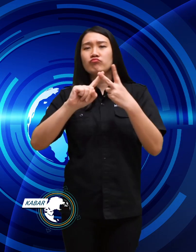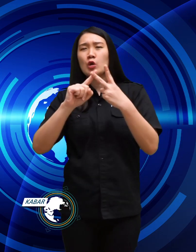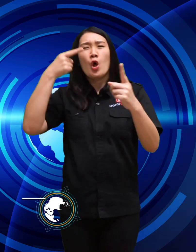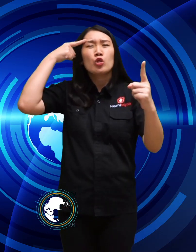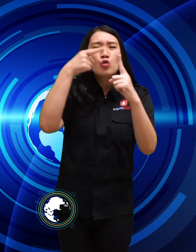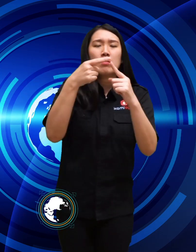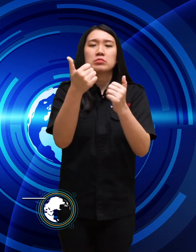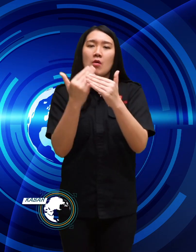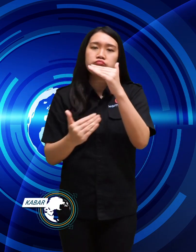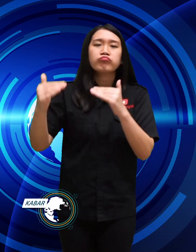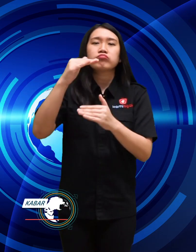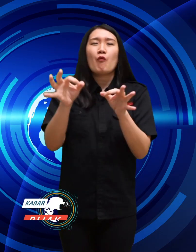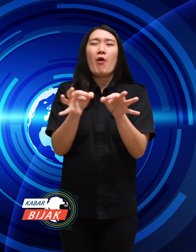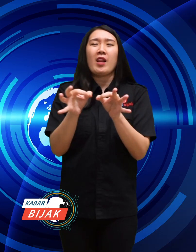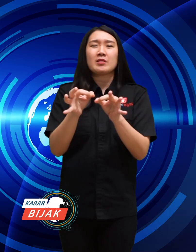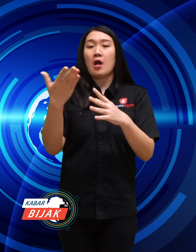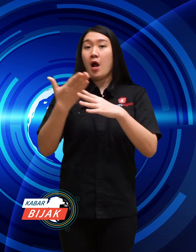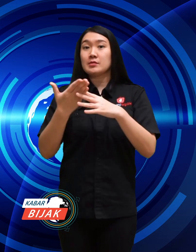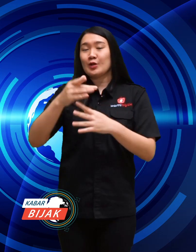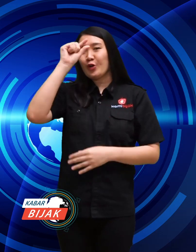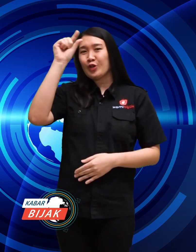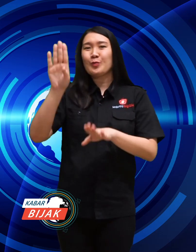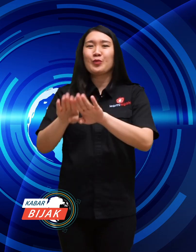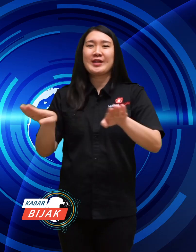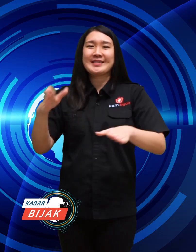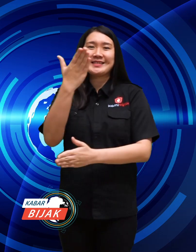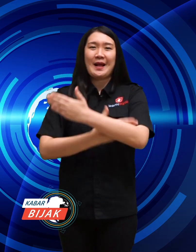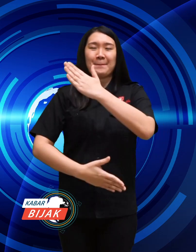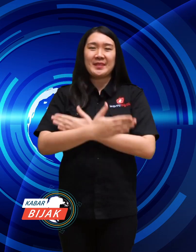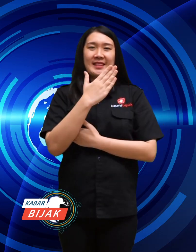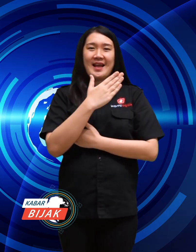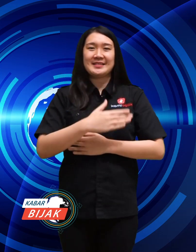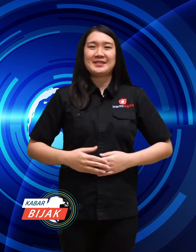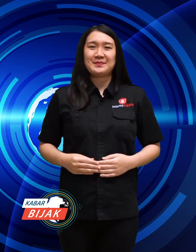tujuannya meningkatkan fasilitas dan akses untuk murid disabilitas.